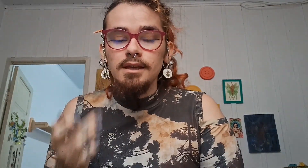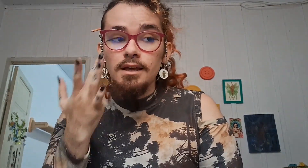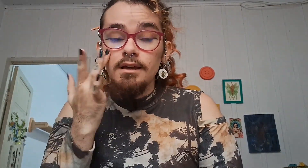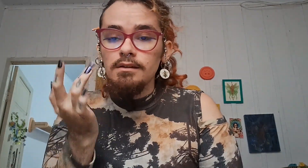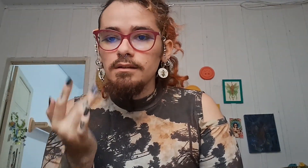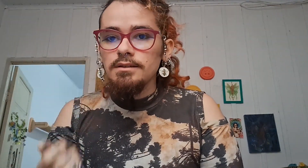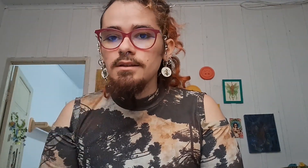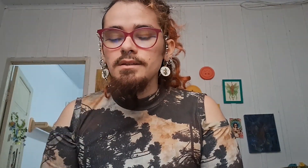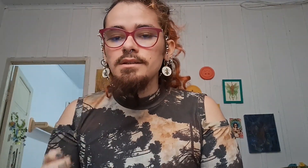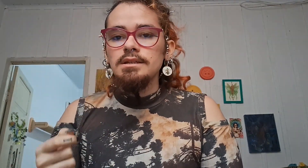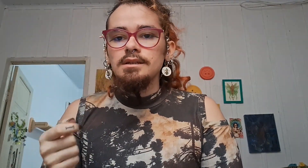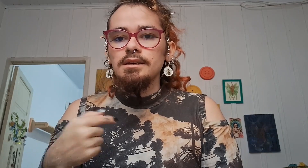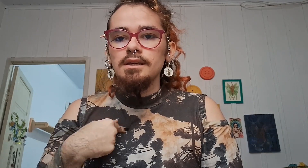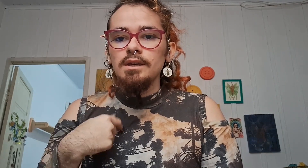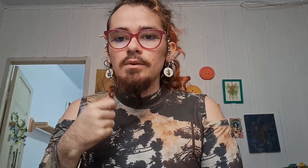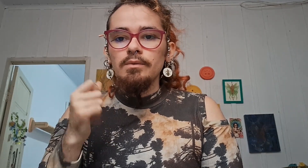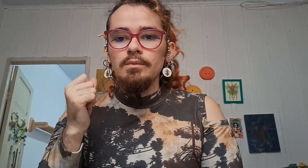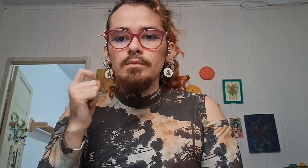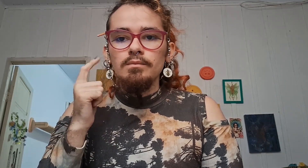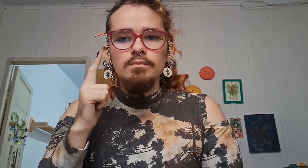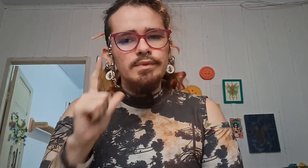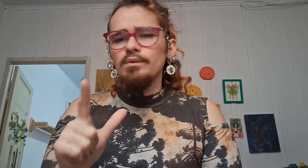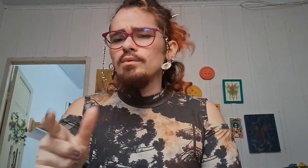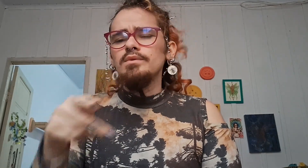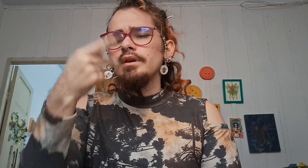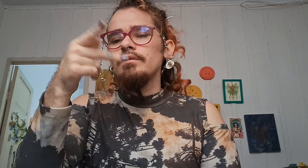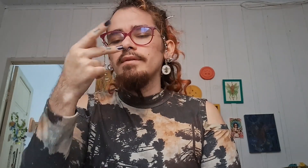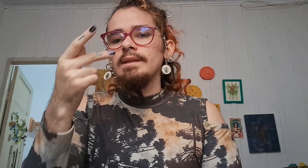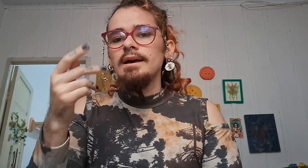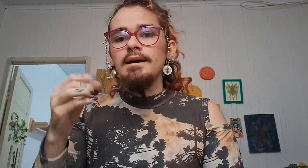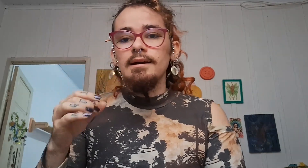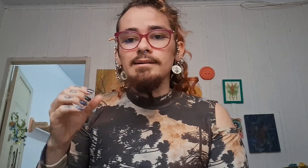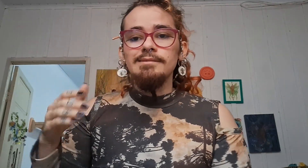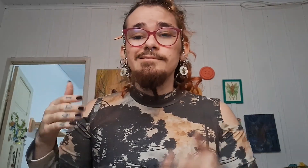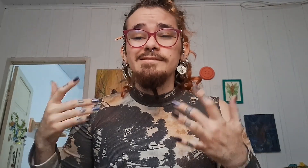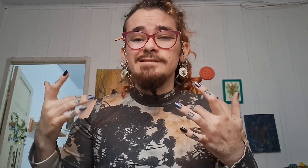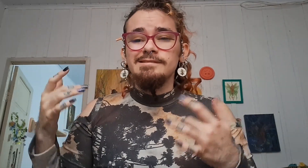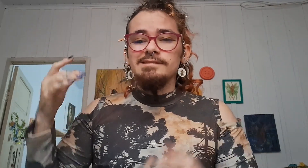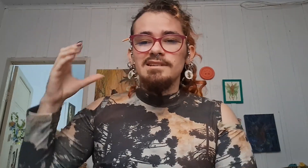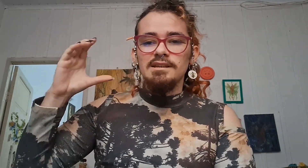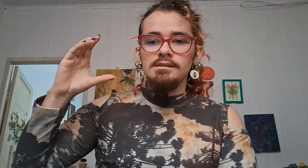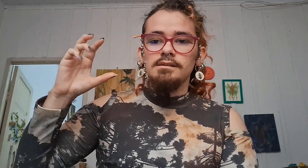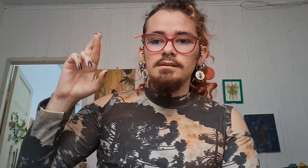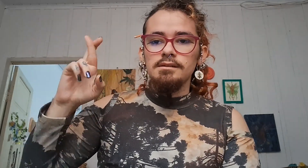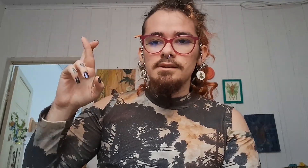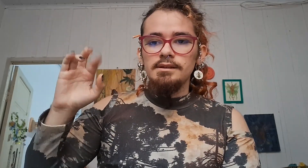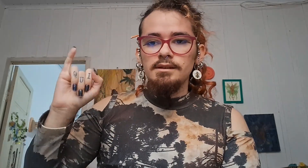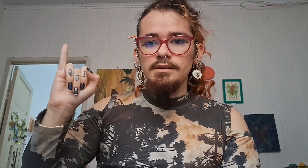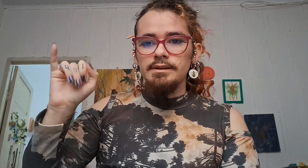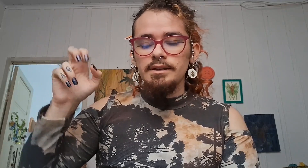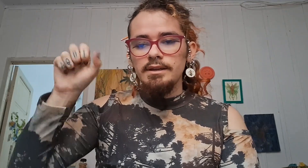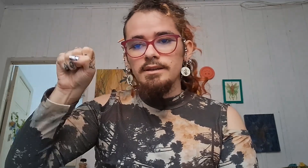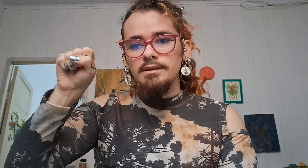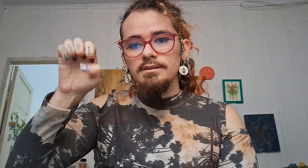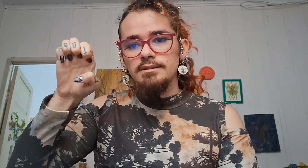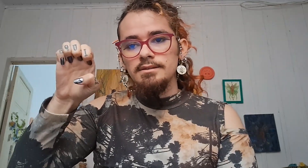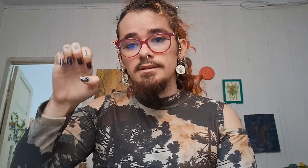que eu não consigo falar oralmente quando eu estou em crise